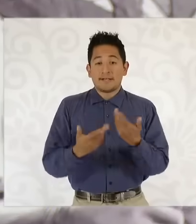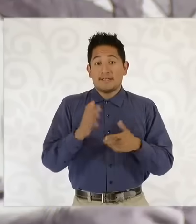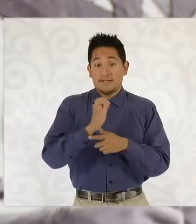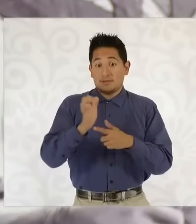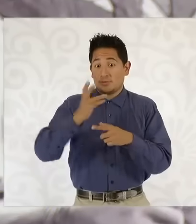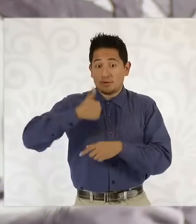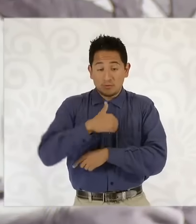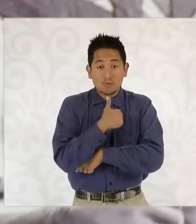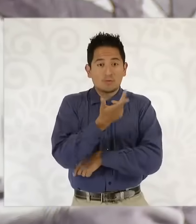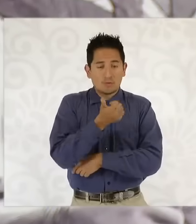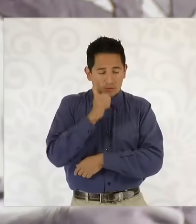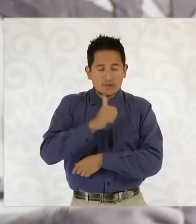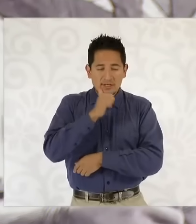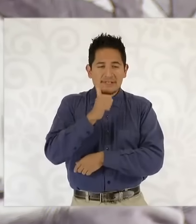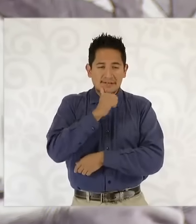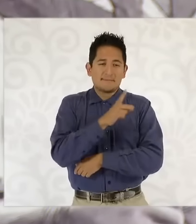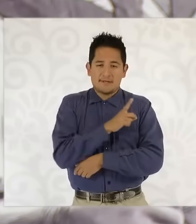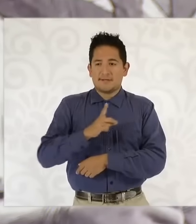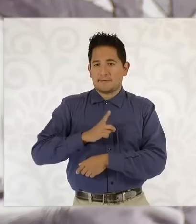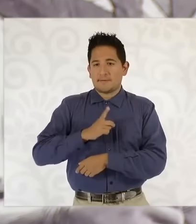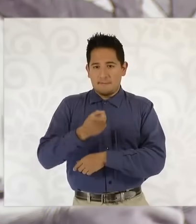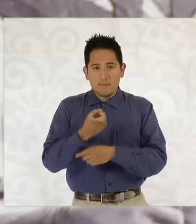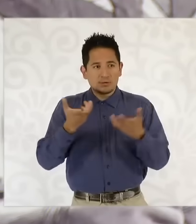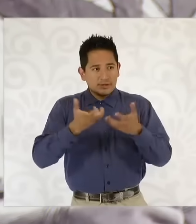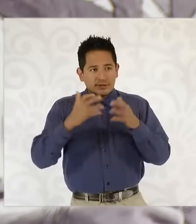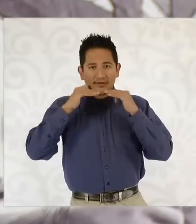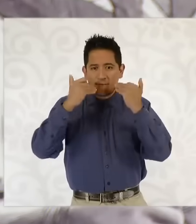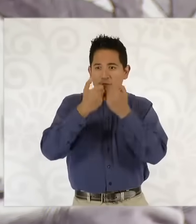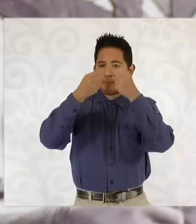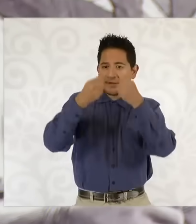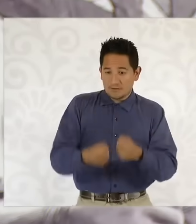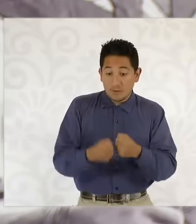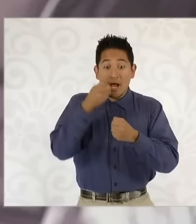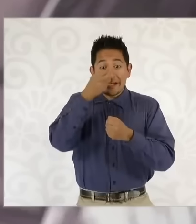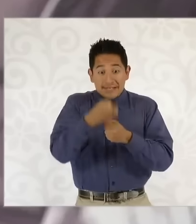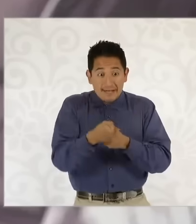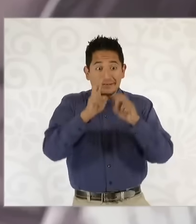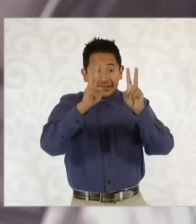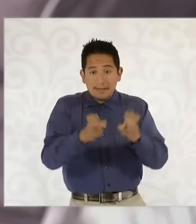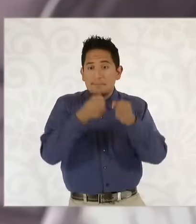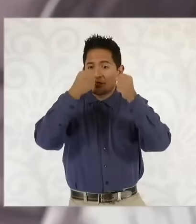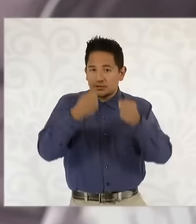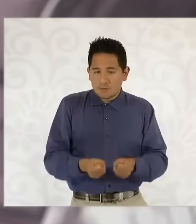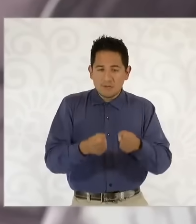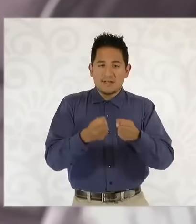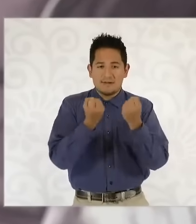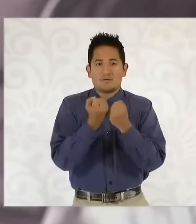del sistema y es una tarea que además es un asunto de seguridad y de justicia social. En la presente